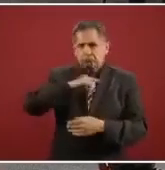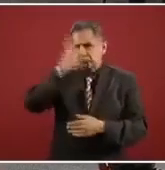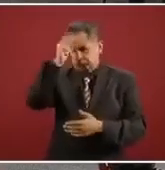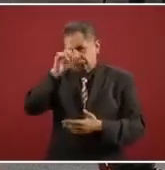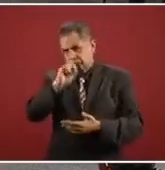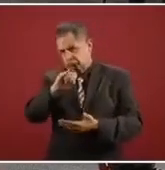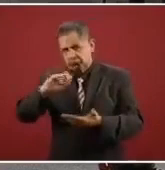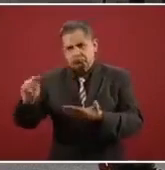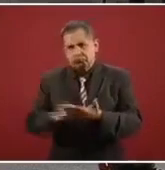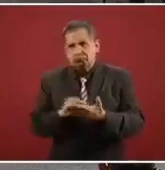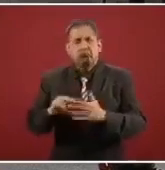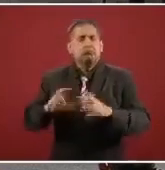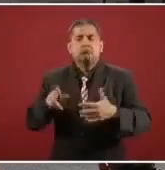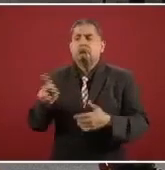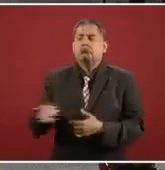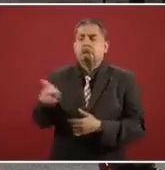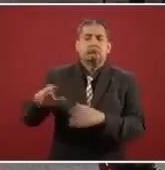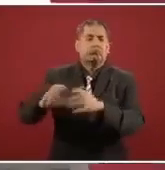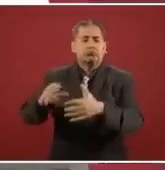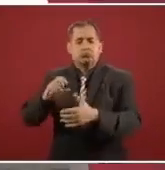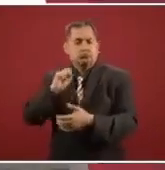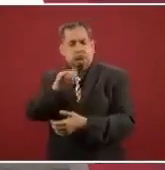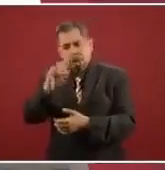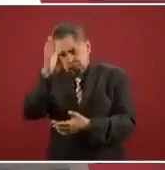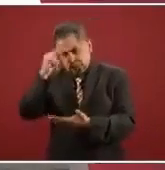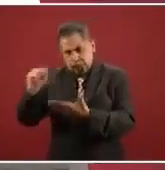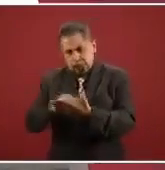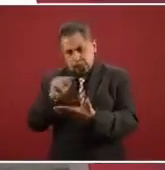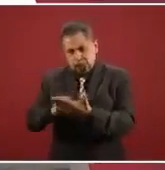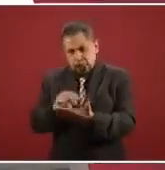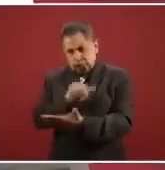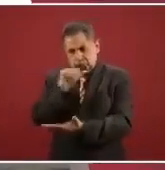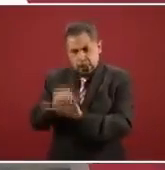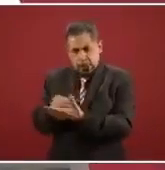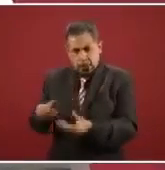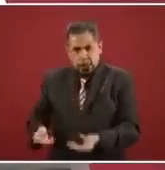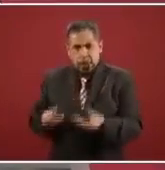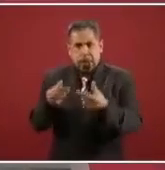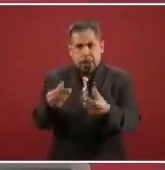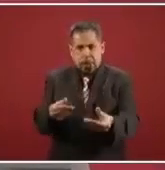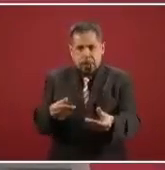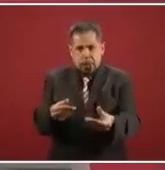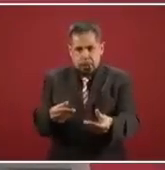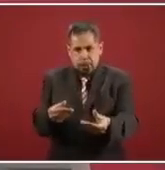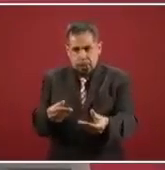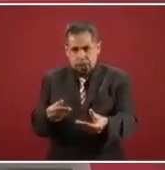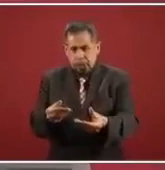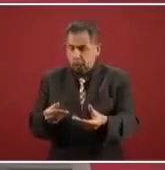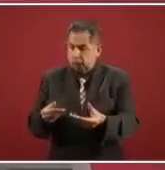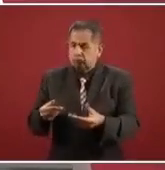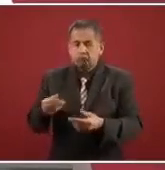nuestros pueblos, de nuestras comunidades, y estas son las 15 actas de las asambleas regionales consultivas.